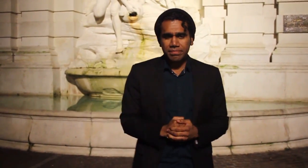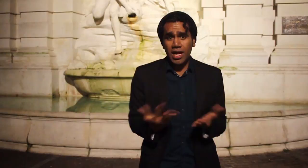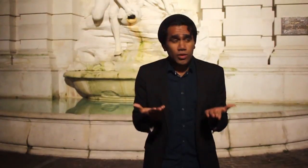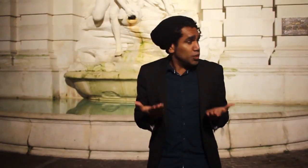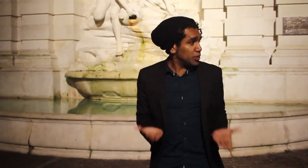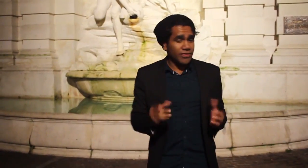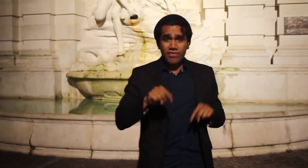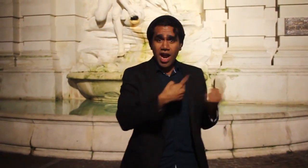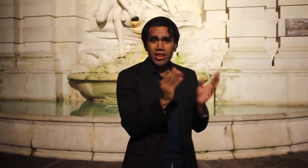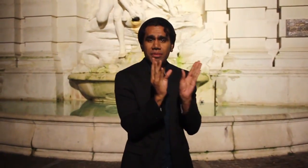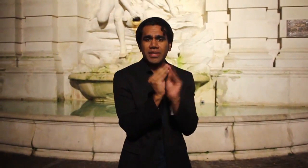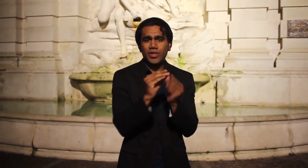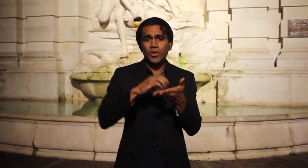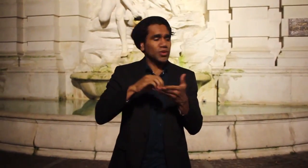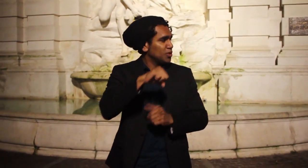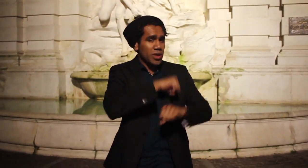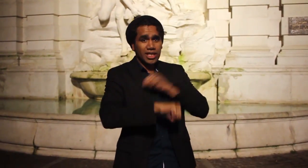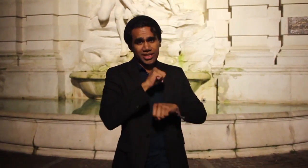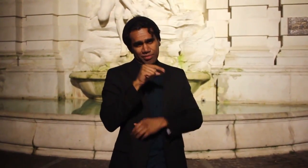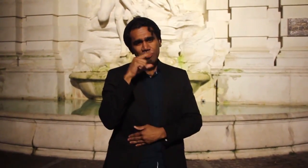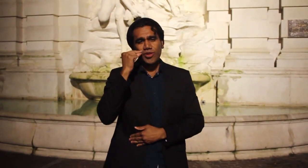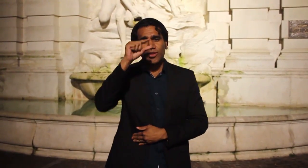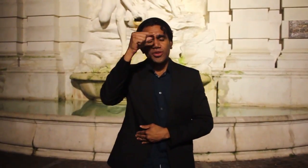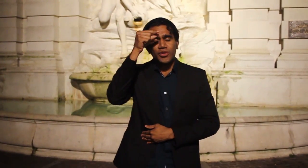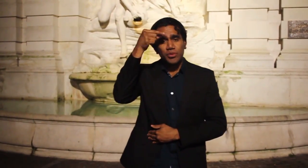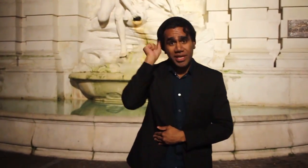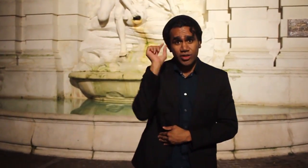Aujourd’hui, à Toulouse, un meeting a été organisé pour M. Juppé.